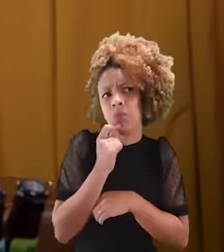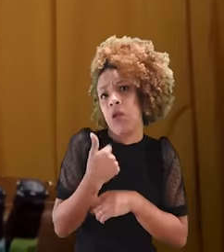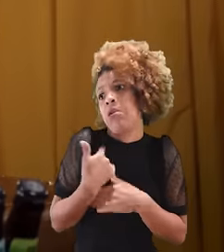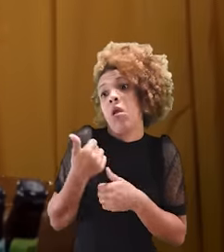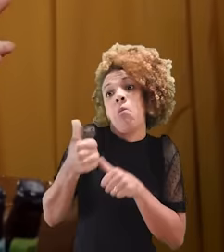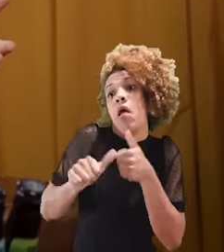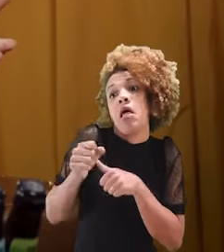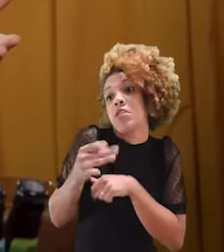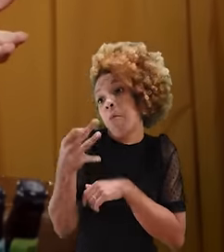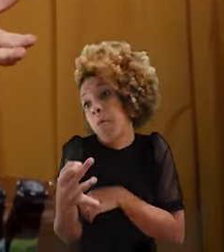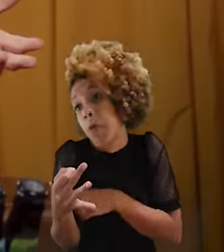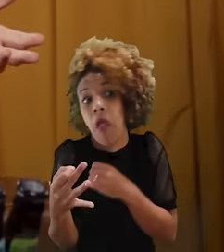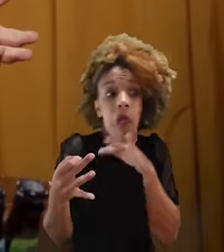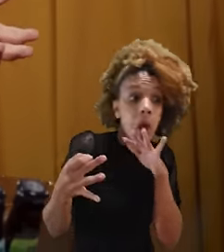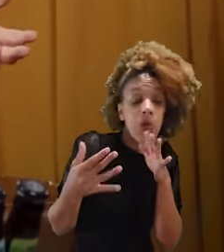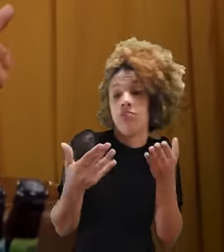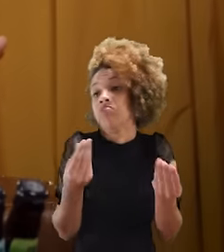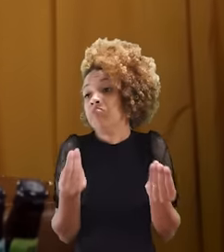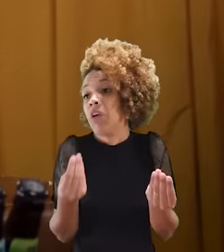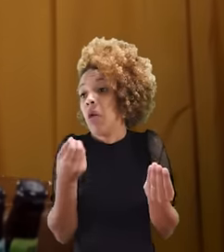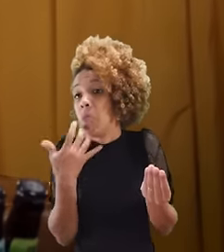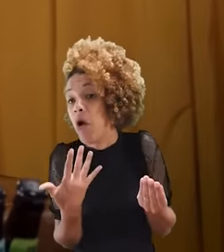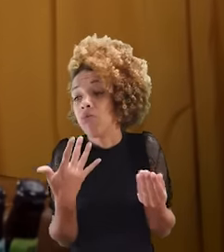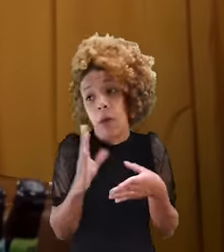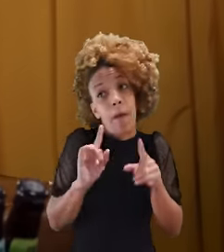se foi bom ou se não foi bom cada um vai achar uma coisa eu vou dizer dentro dos meus conceitos